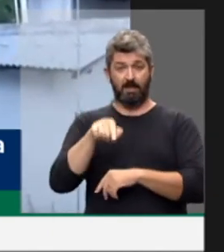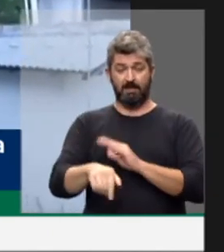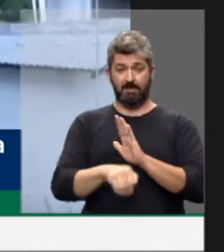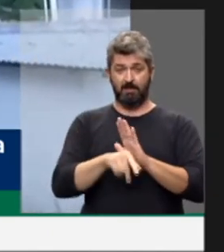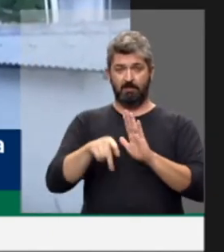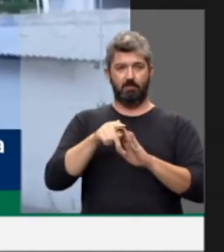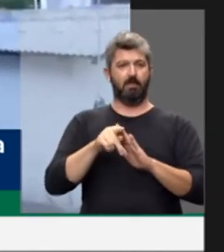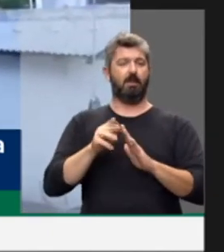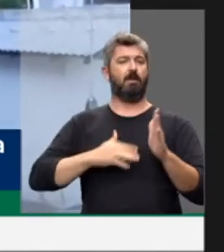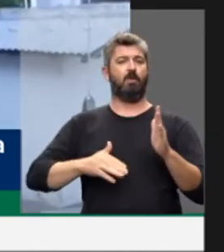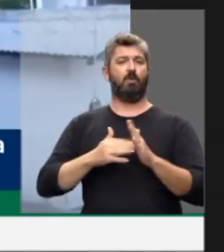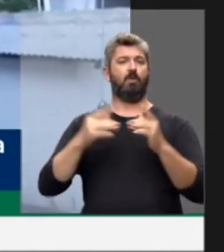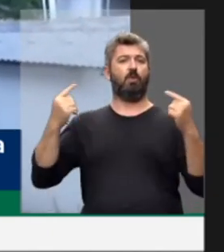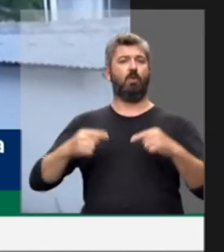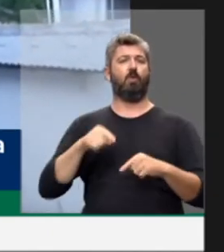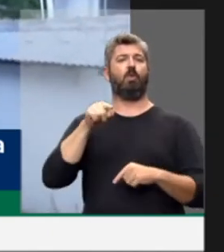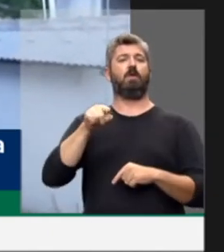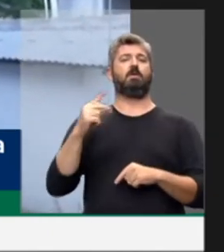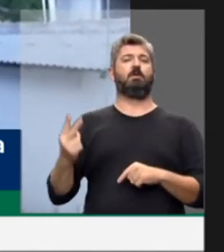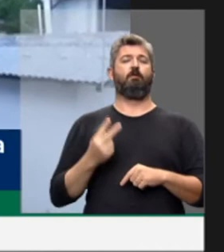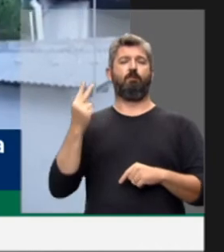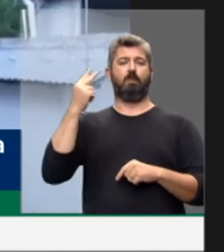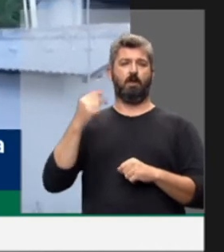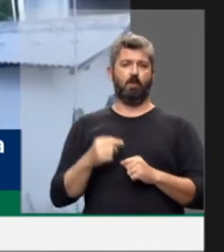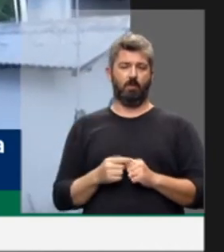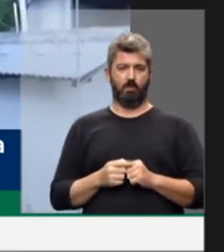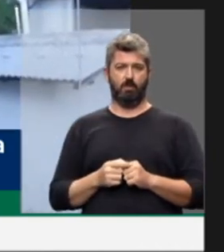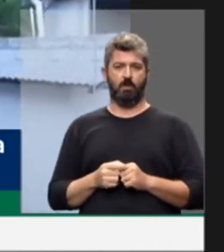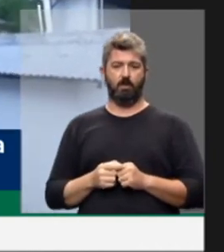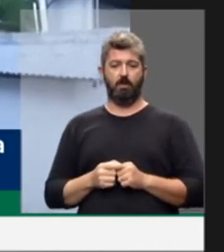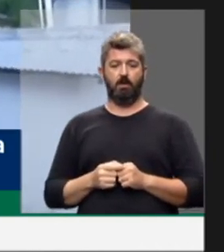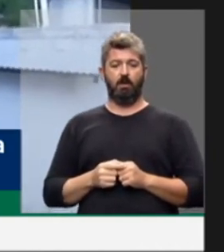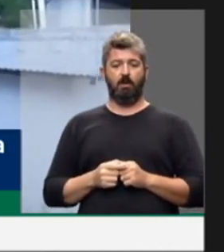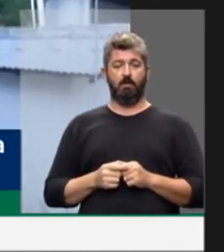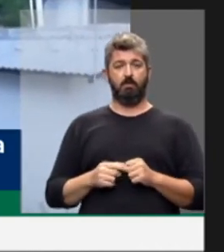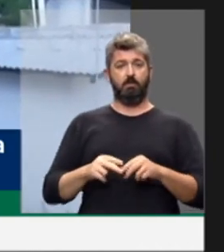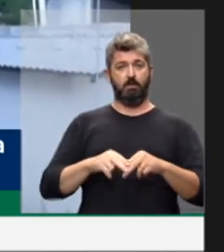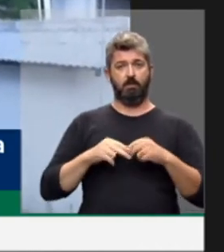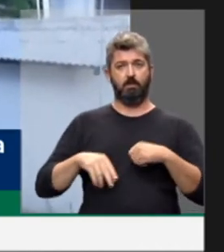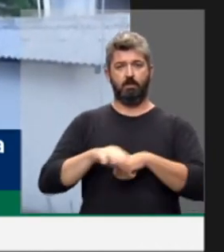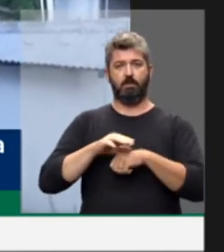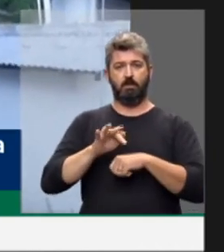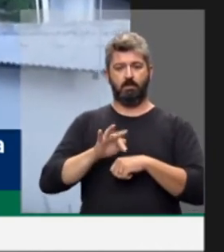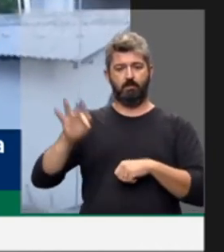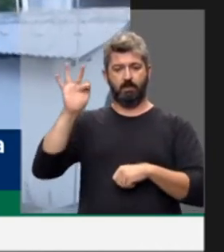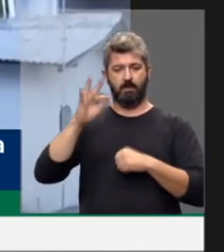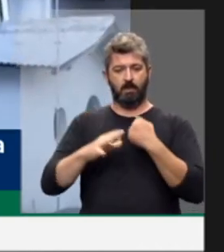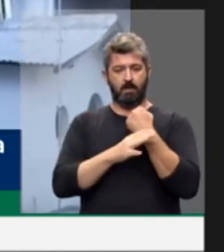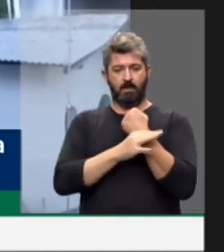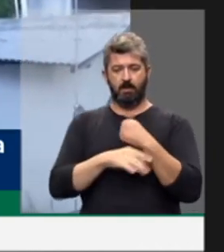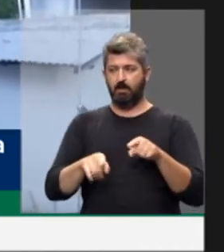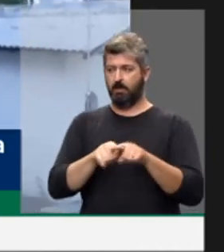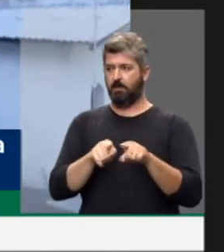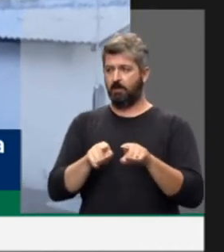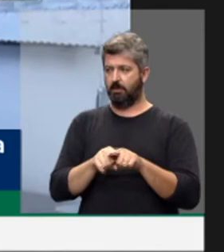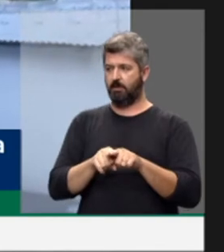MUNDO. A STAUHÇÃO DOS RECURSOS NATURAIS E DESSA FORMA, ESSA MEDIDA PROVISÓRIA É TOTALMENTE CONTRÁRIA A ESSES VALORES, A ESSES PRINCÍ PIOS, QUE A NOSSA